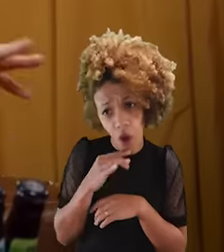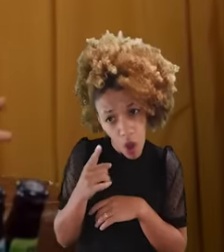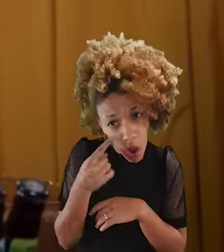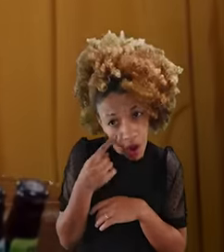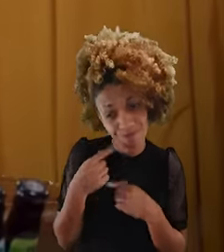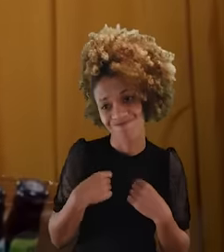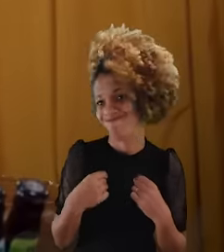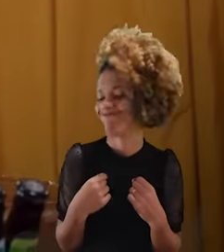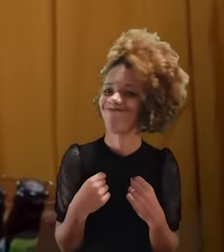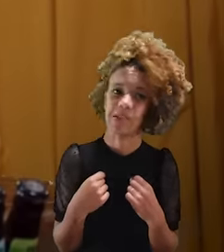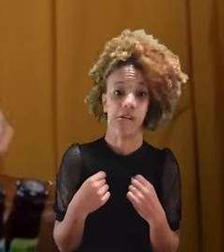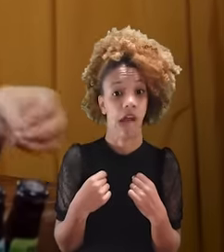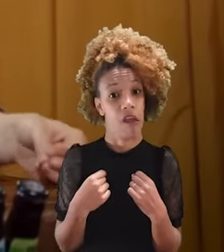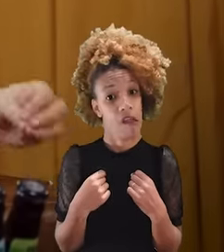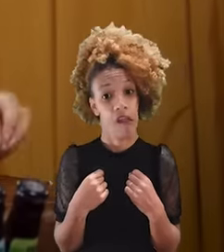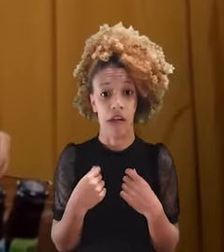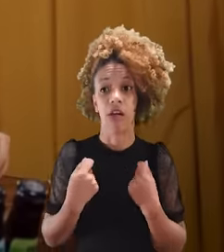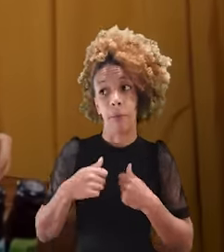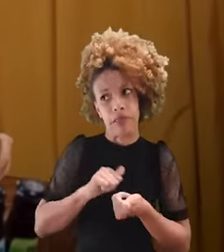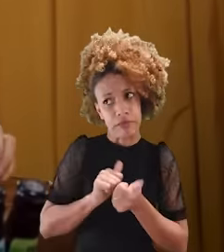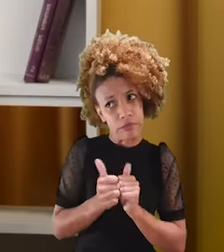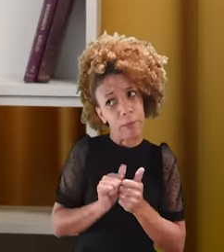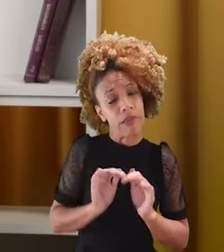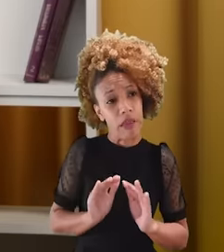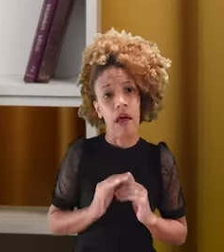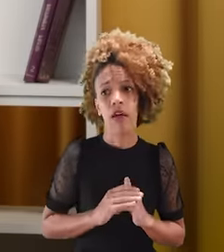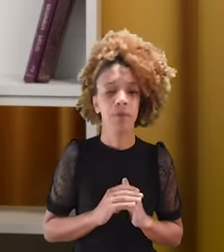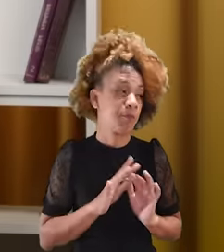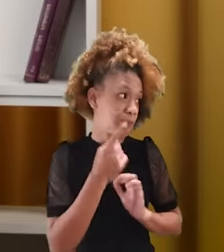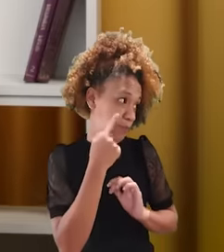funcionando isso aqui dá para ajustar Então vou te fazer perguntas vamos lá vou tentar entender sua